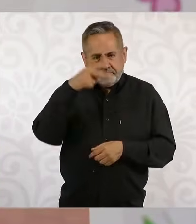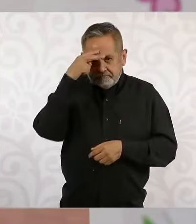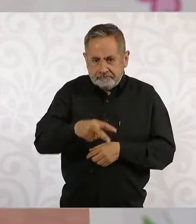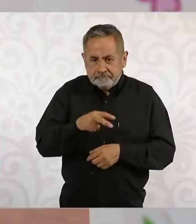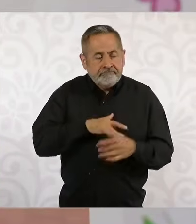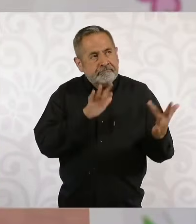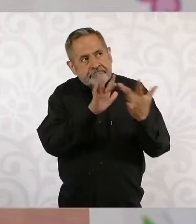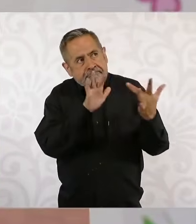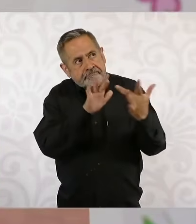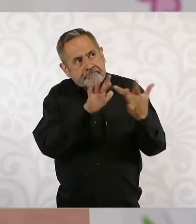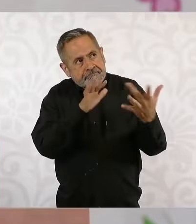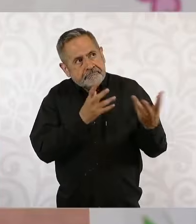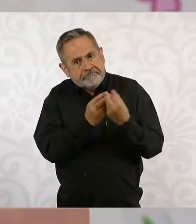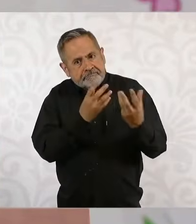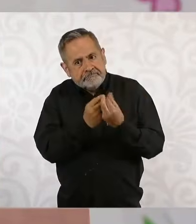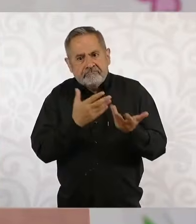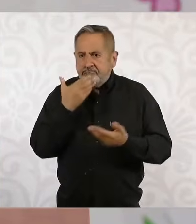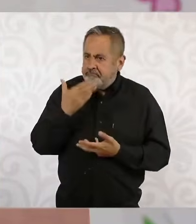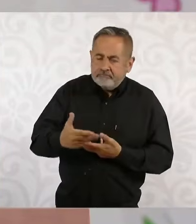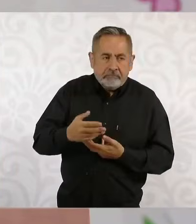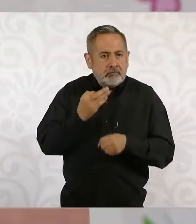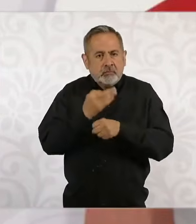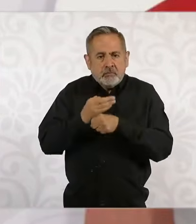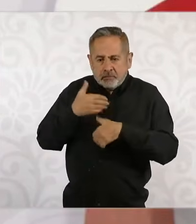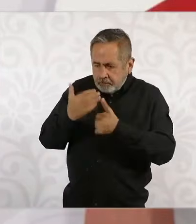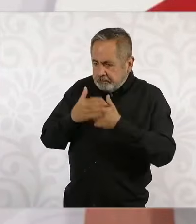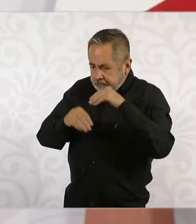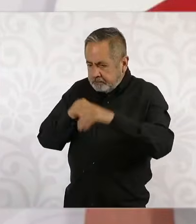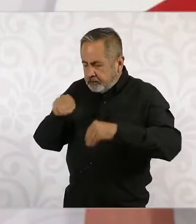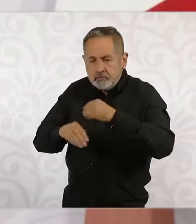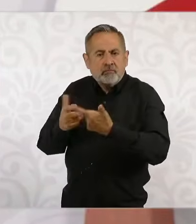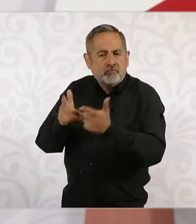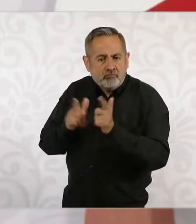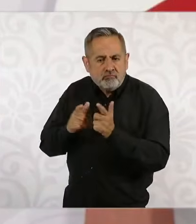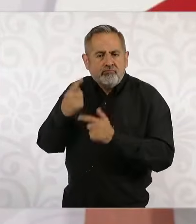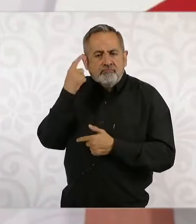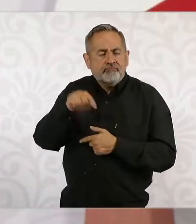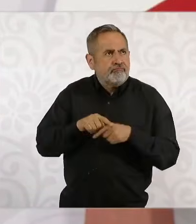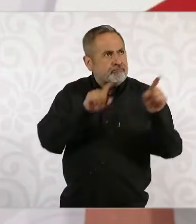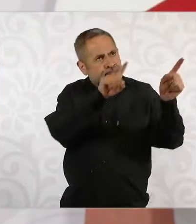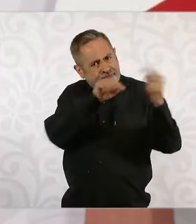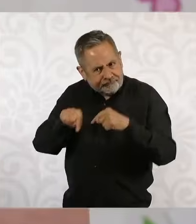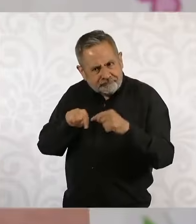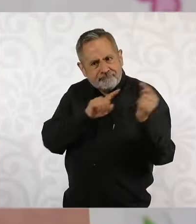estamos activamente creando un sistema para que esto no sea nada más de vamos a hacer una